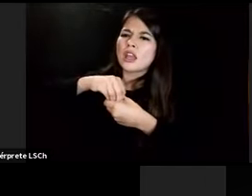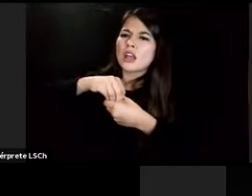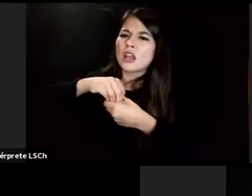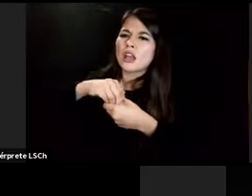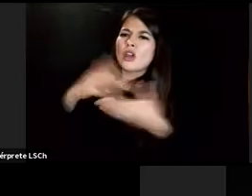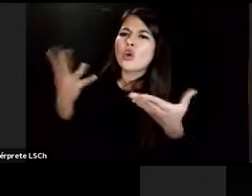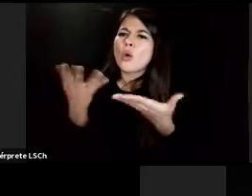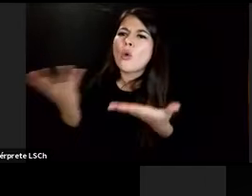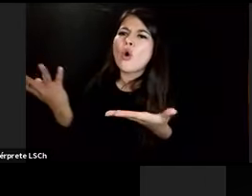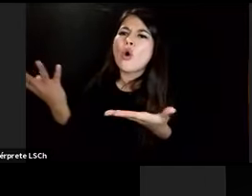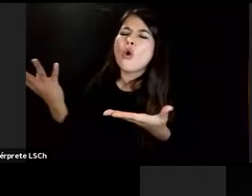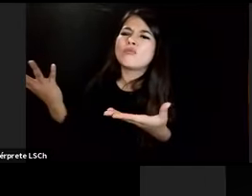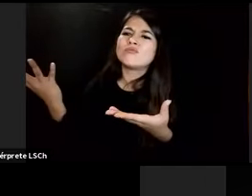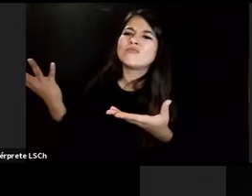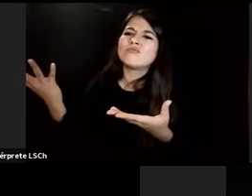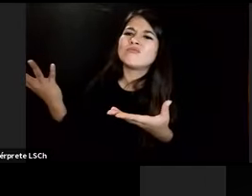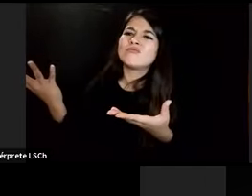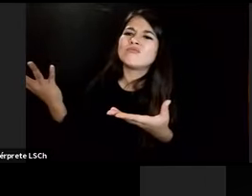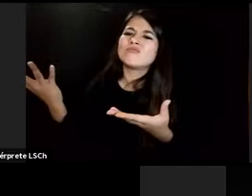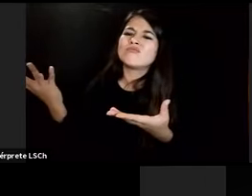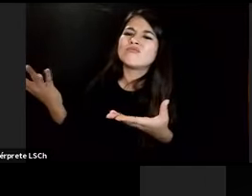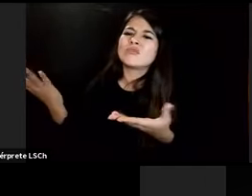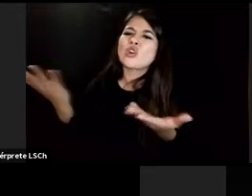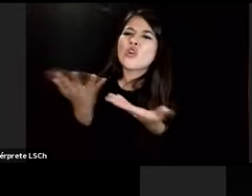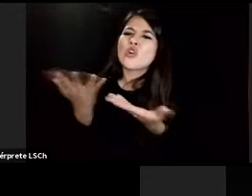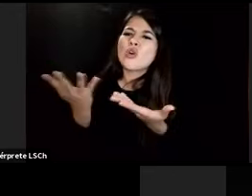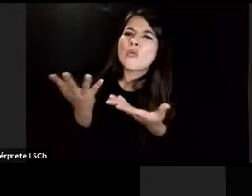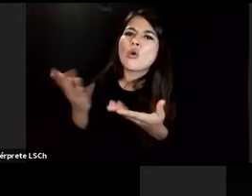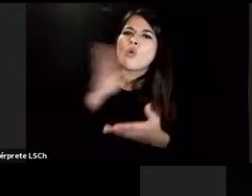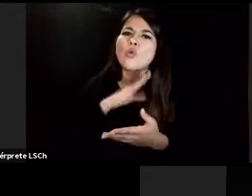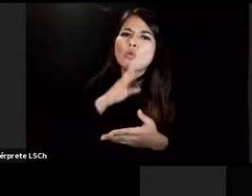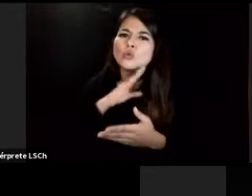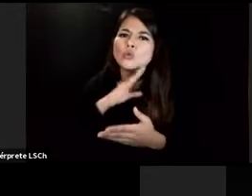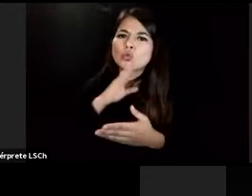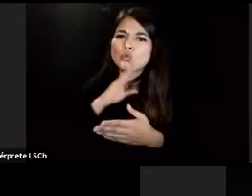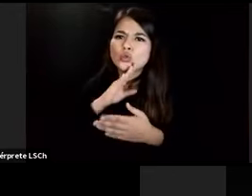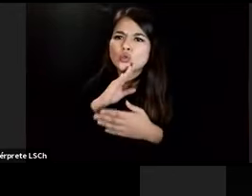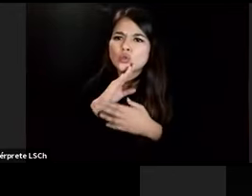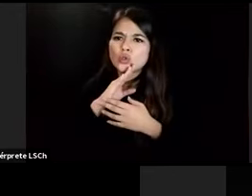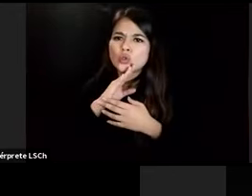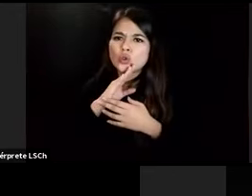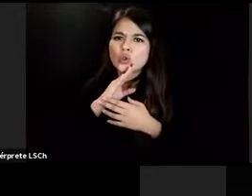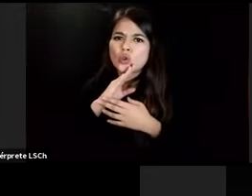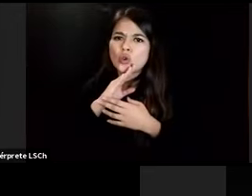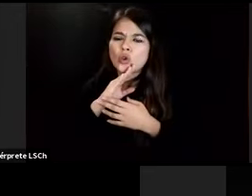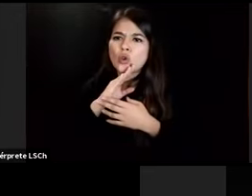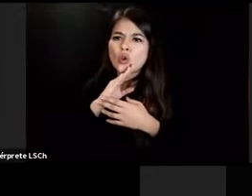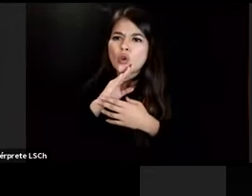a nuestra práctica como lectores? ¿Como incluimos los audiolibros a nuestra